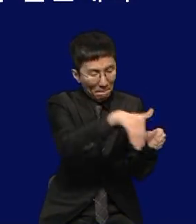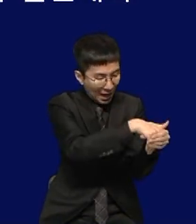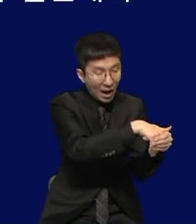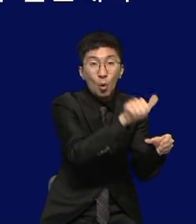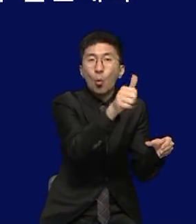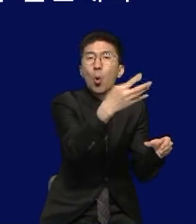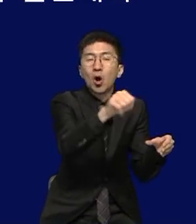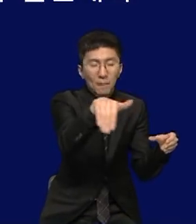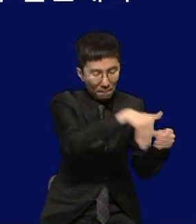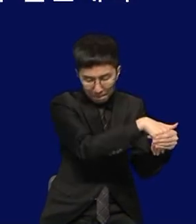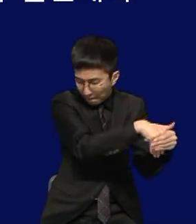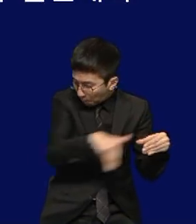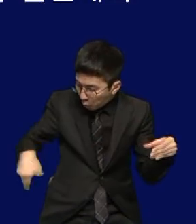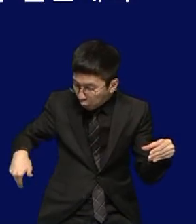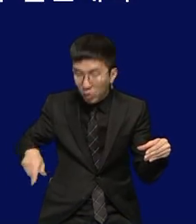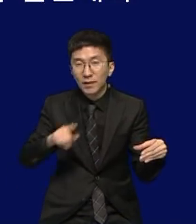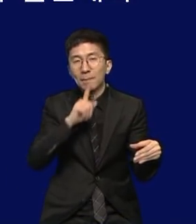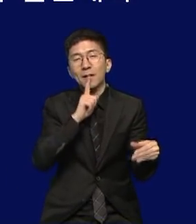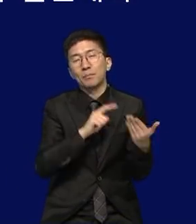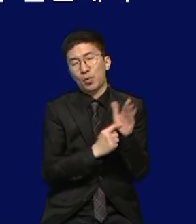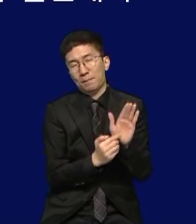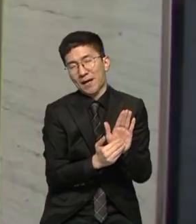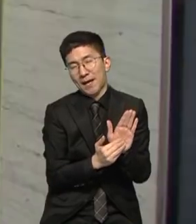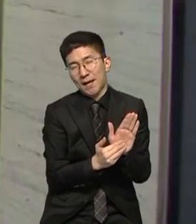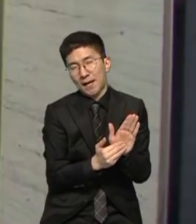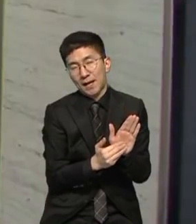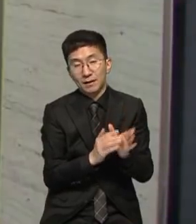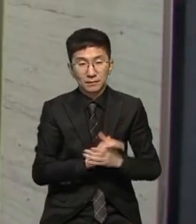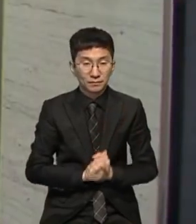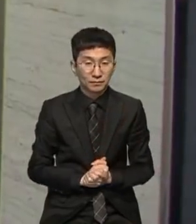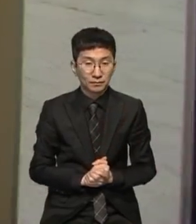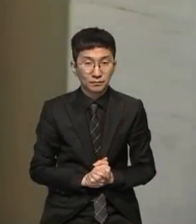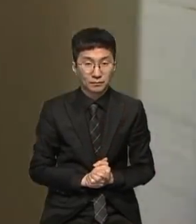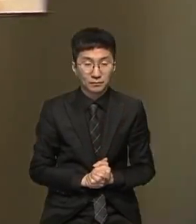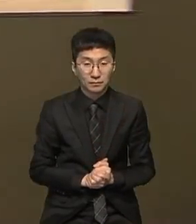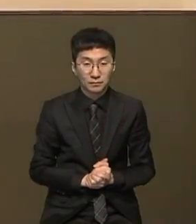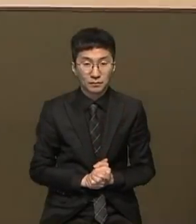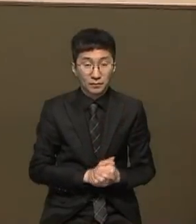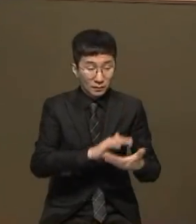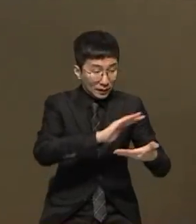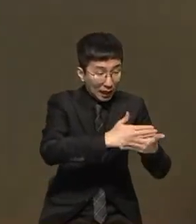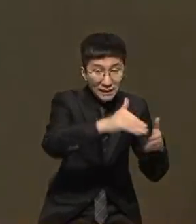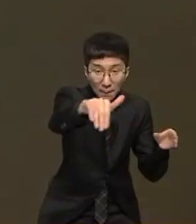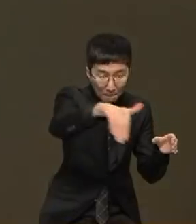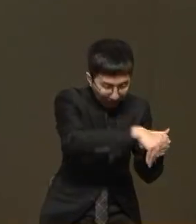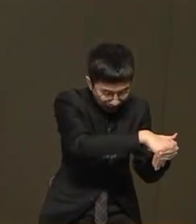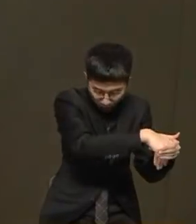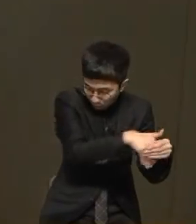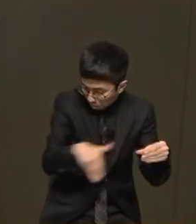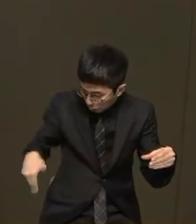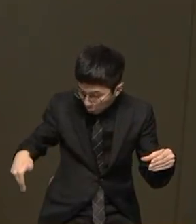화천대유에 이체했습니다. 박 전 특검 계좌를 거친 5억 원이 사업